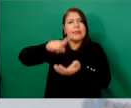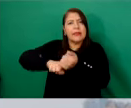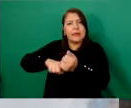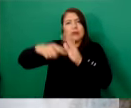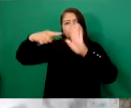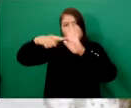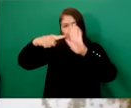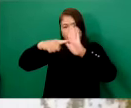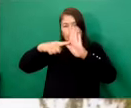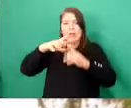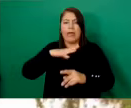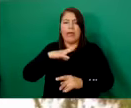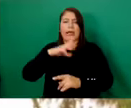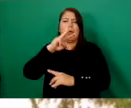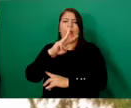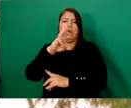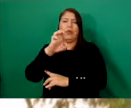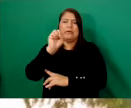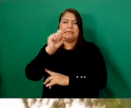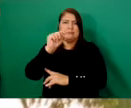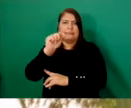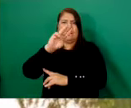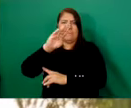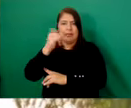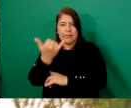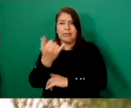de Dona entre West Bay y la Perla de Doha.